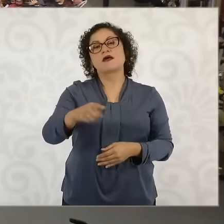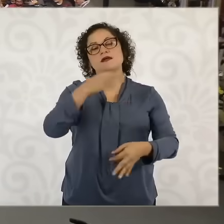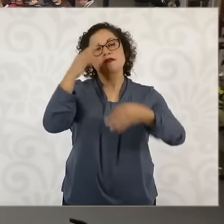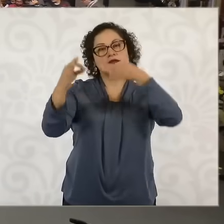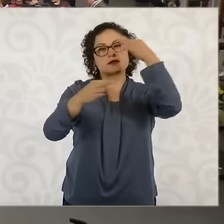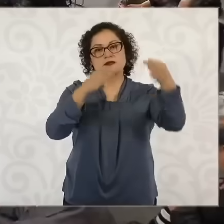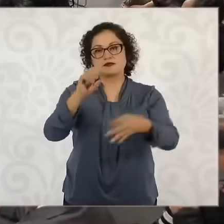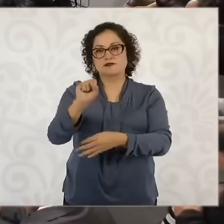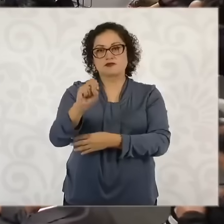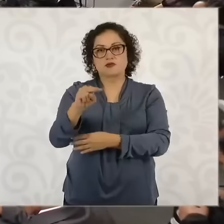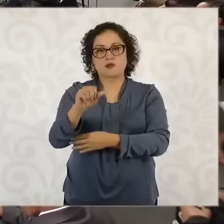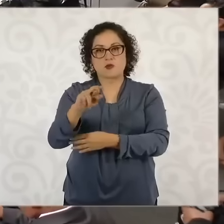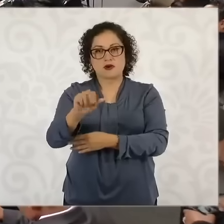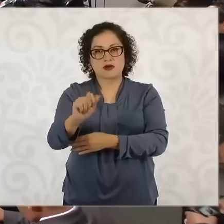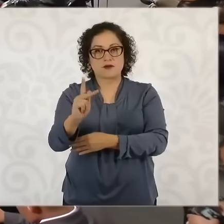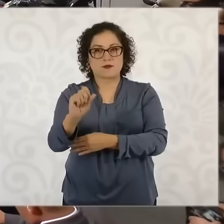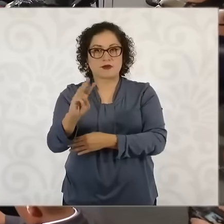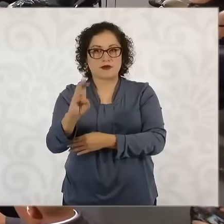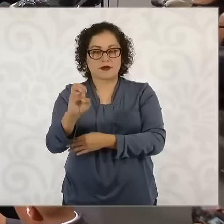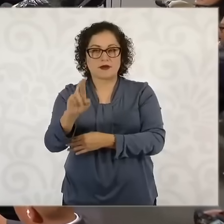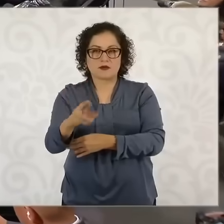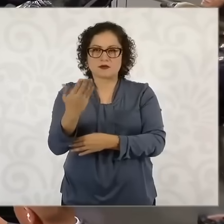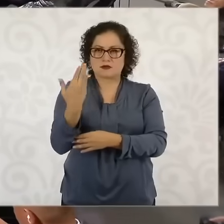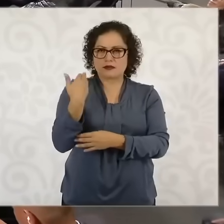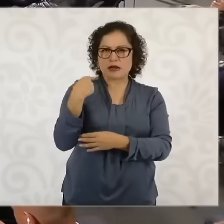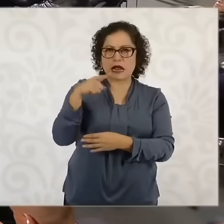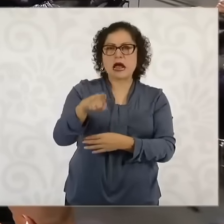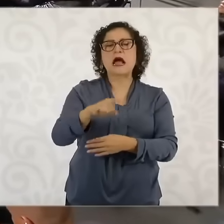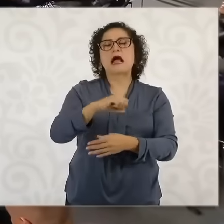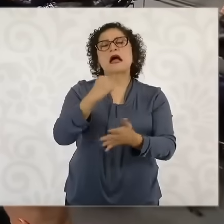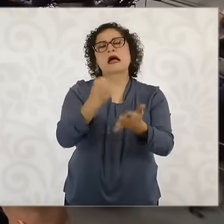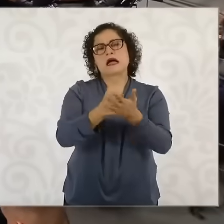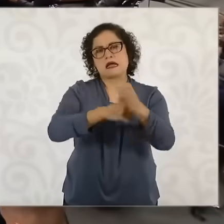hablábamos del tema de Mexicana y las rutas, ¿no? Entonces, evidentemente surge de inmediato la duda